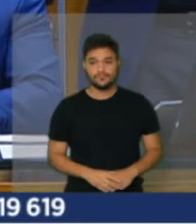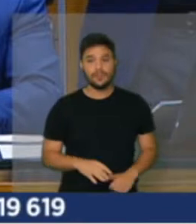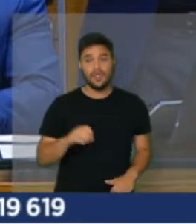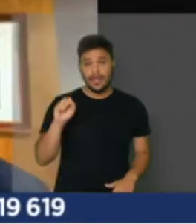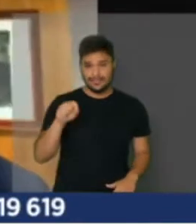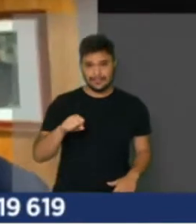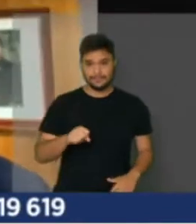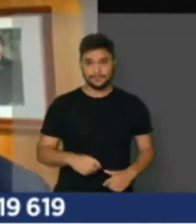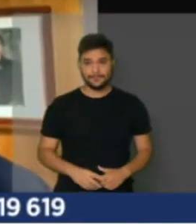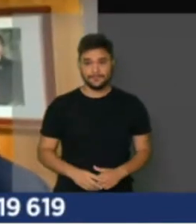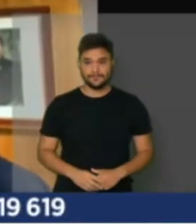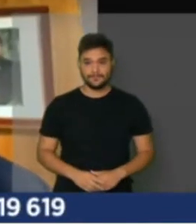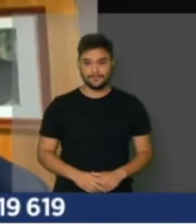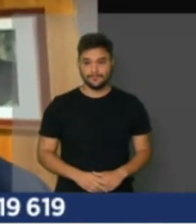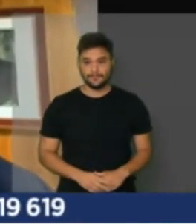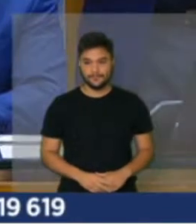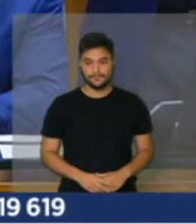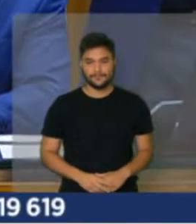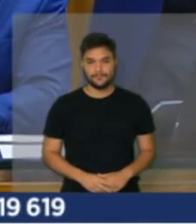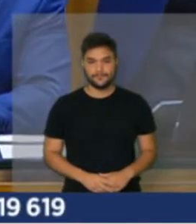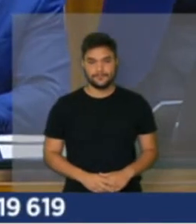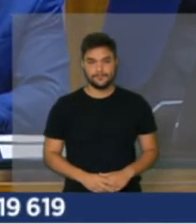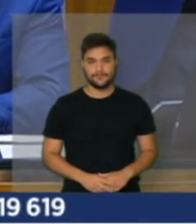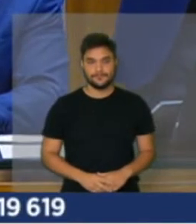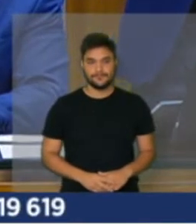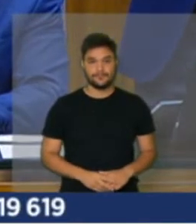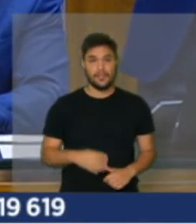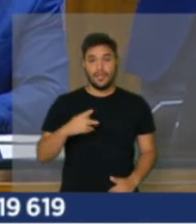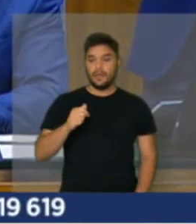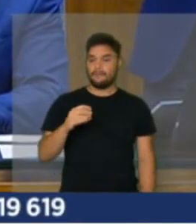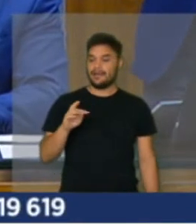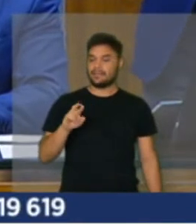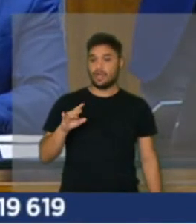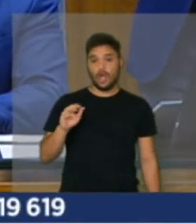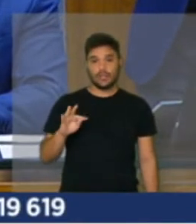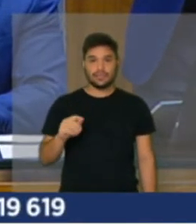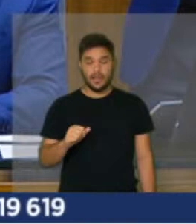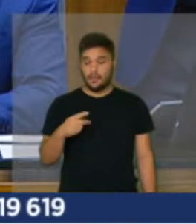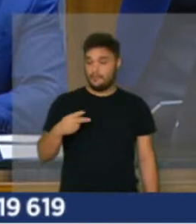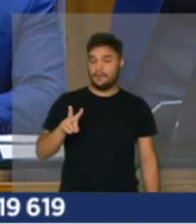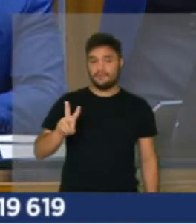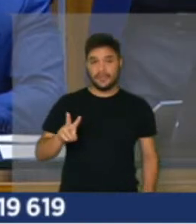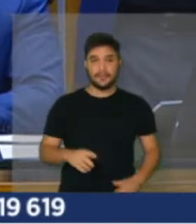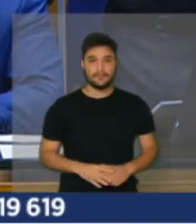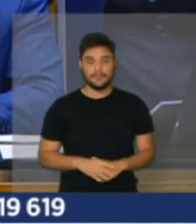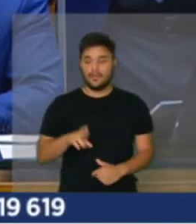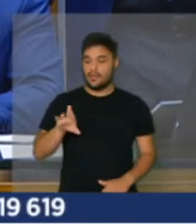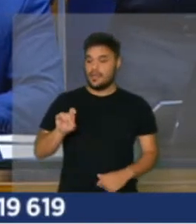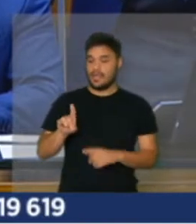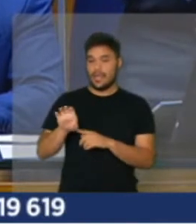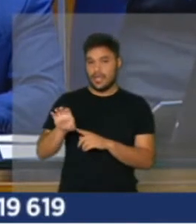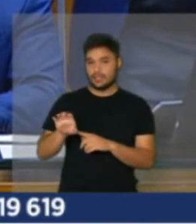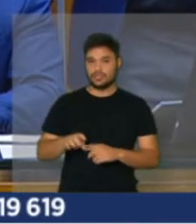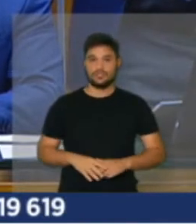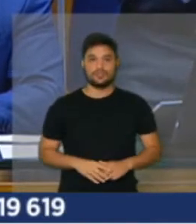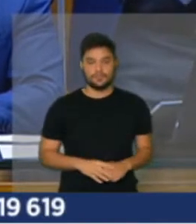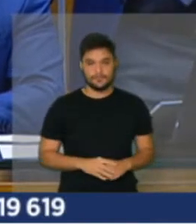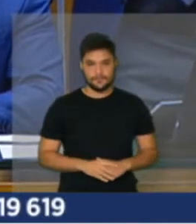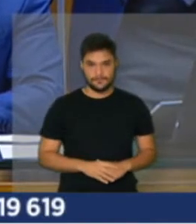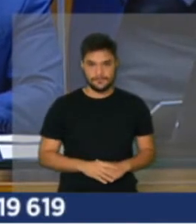REPUBLICANOS SIM. PATRIOTA? PV ?! REDE? -- [DEPUTADA]: REDE É SIM, PRESIDENTE. REDE É SIM